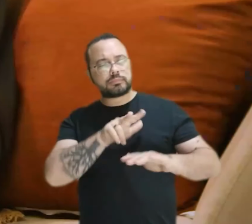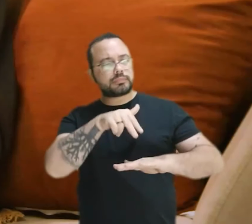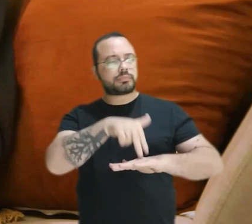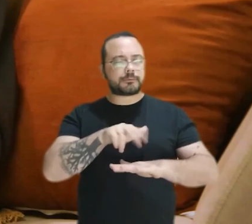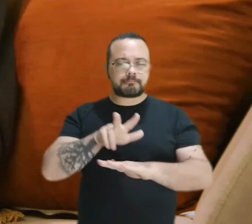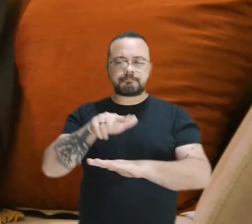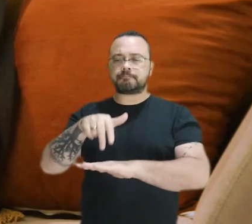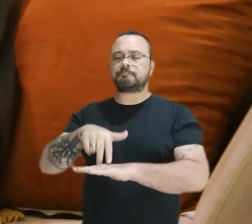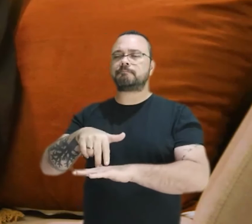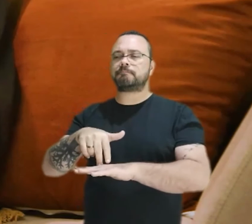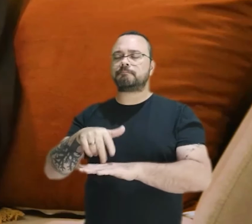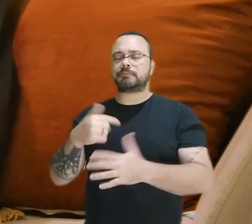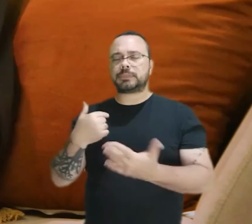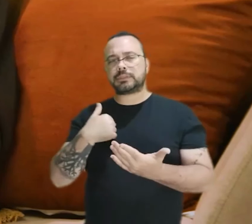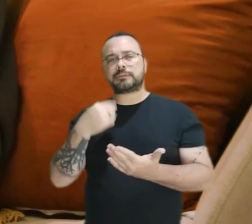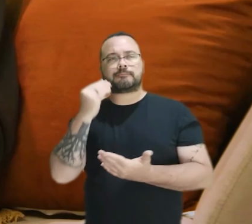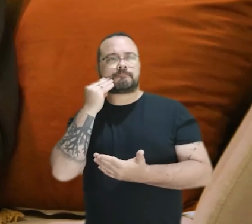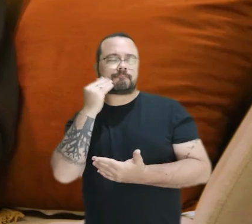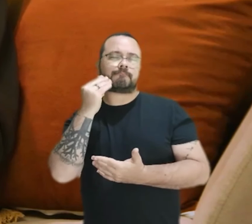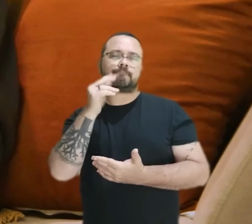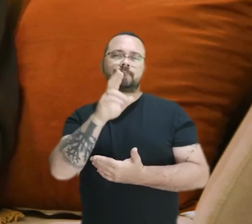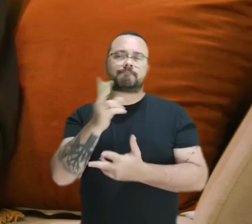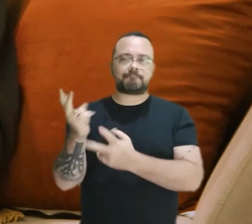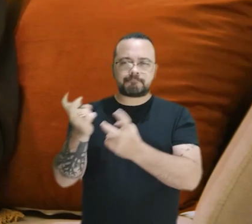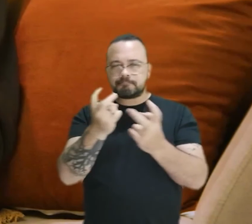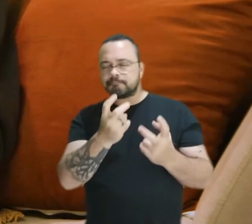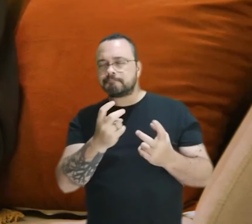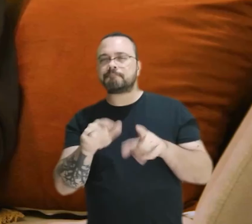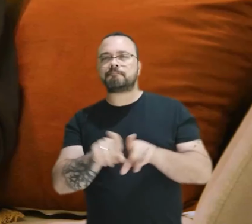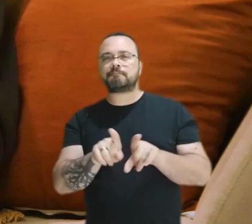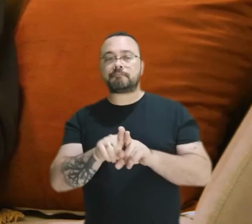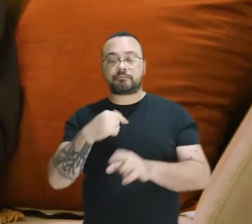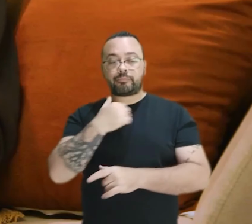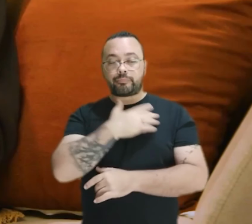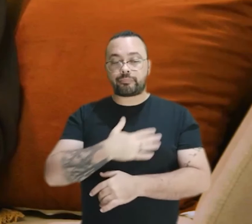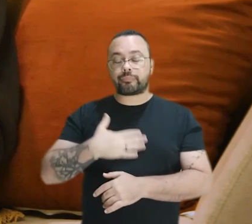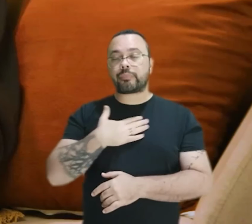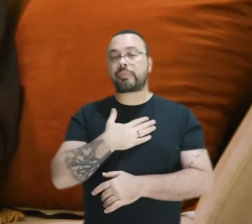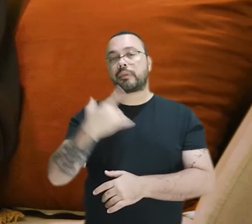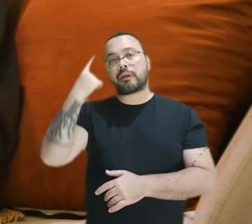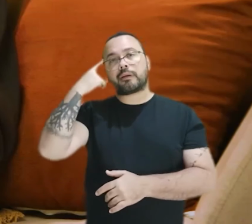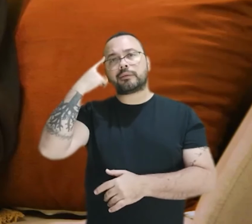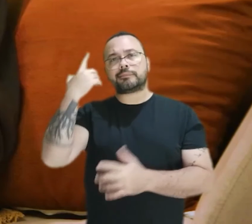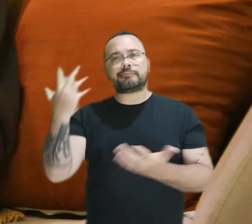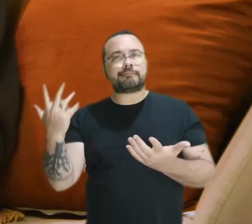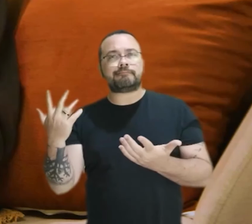acho que são questões que eu tô trabalhando bastante. E eu gosto, também, de pensar em...